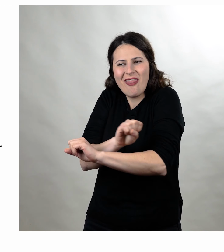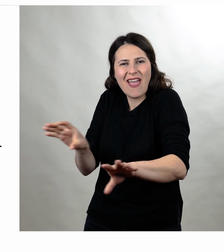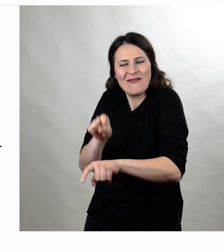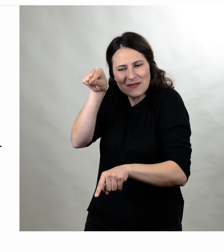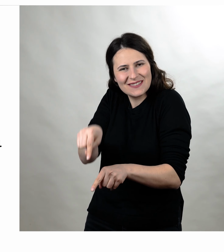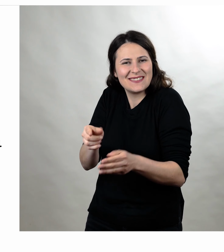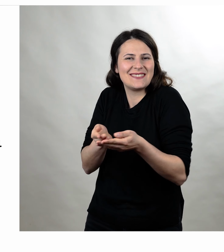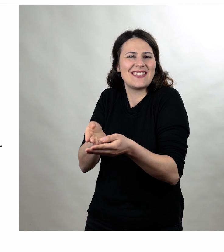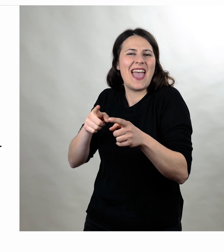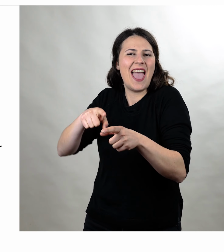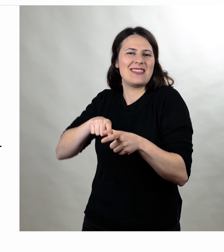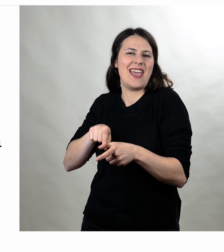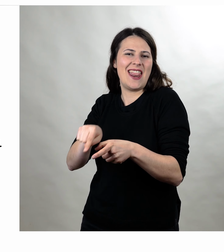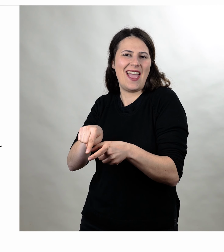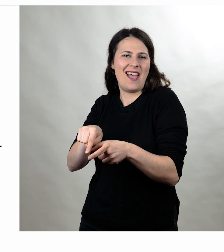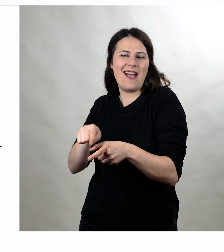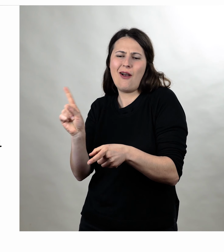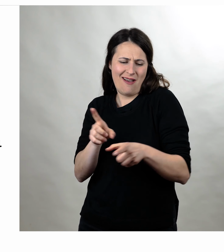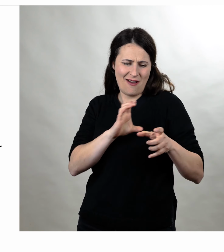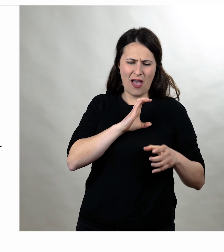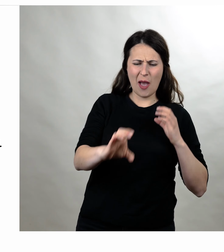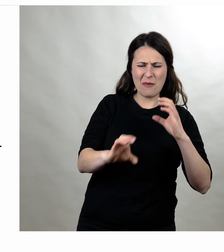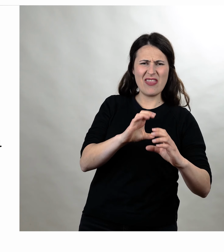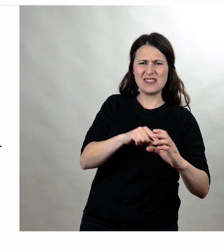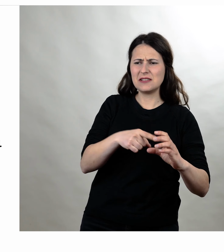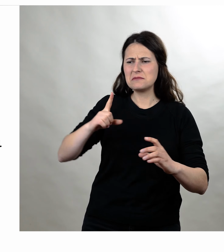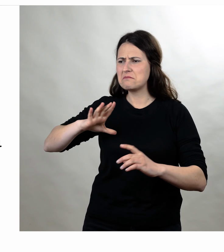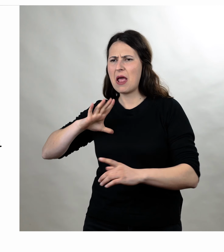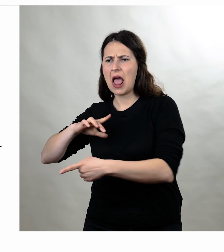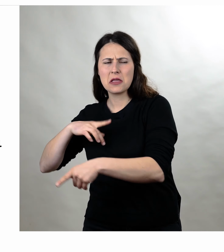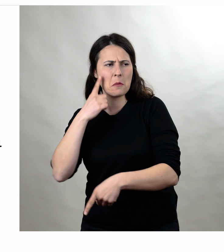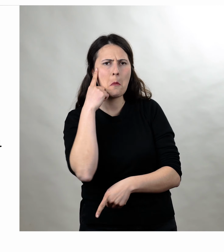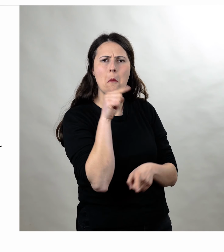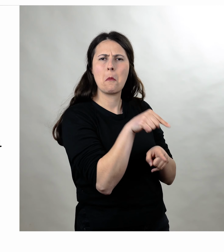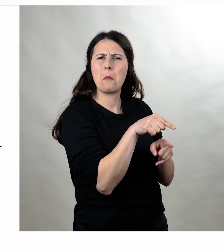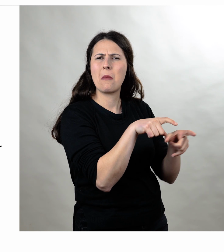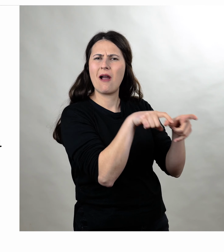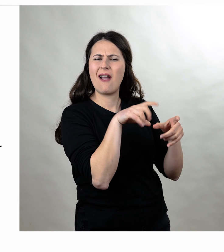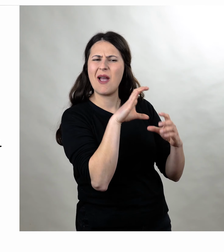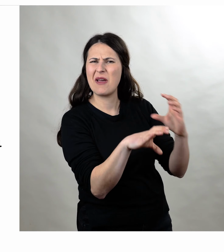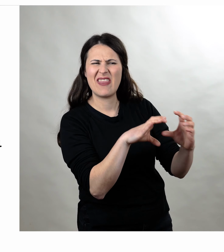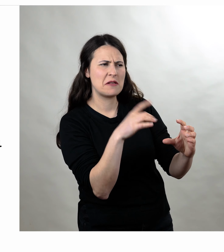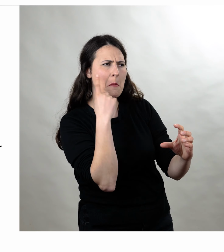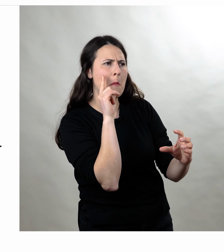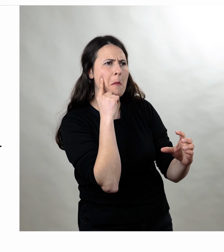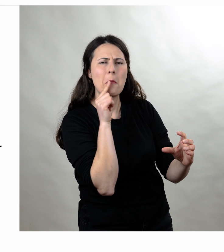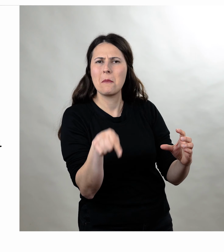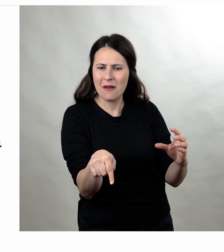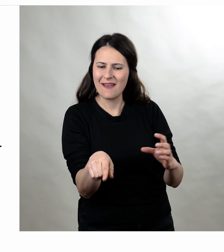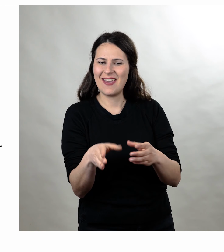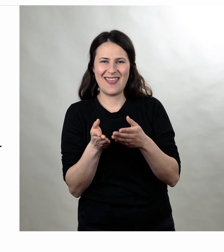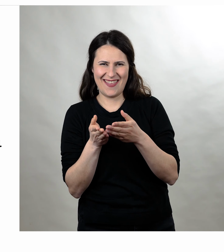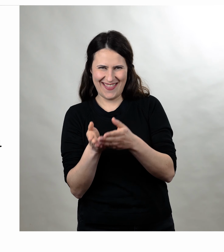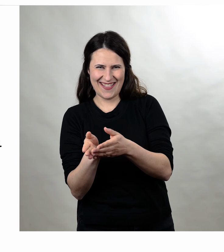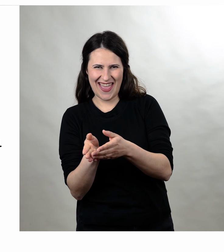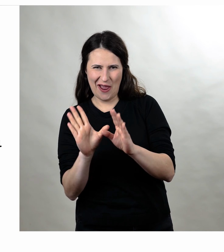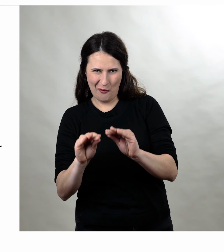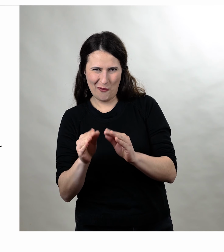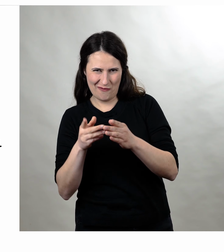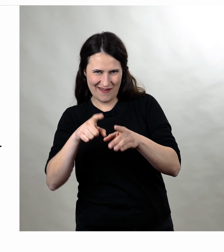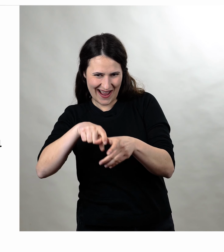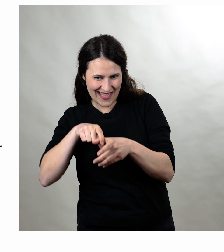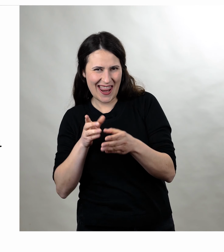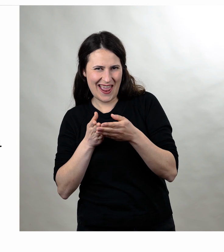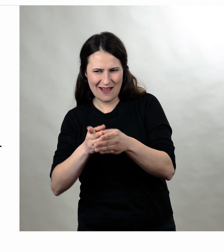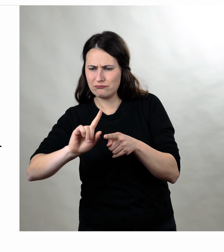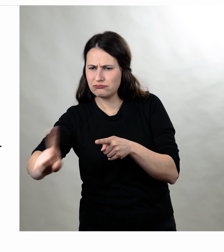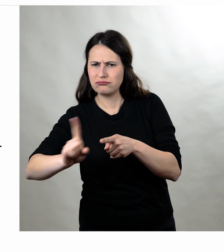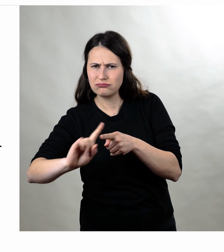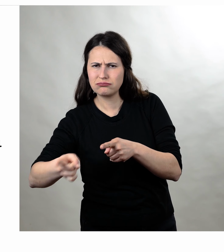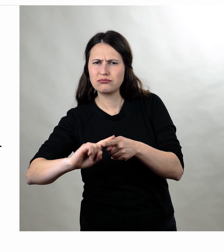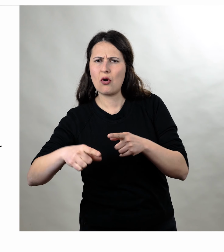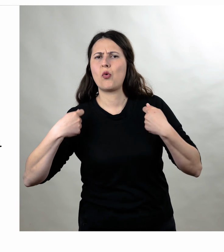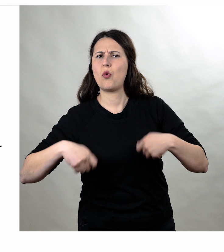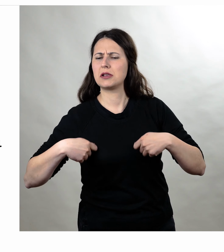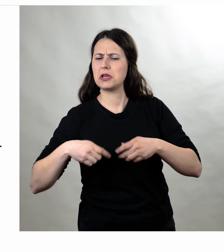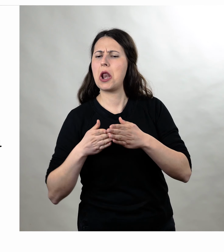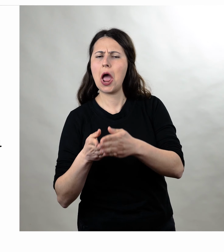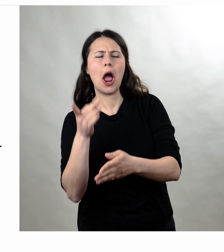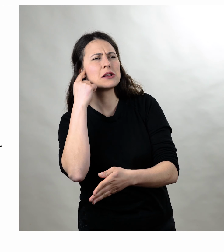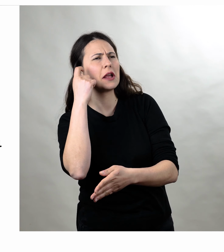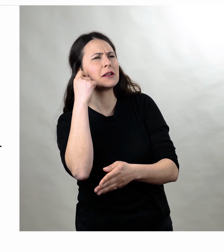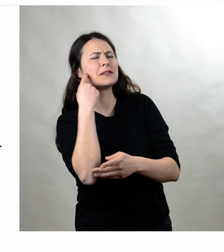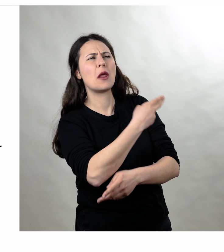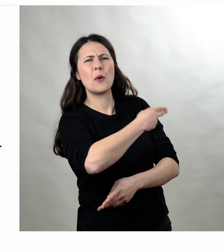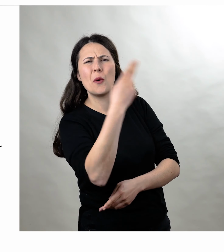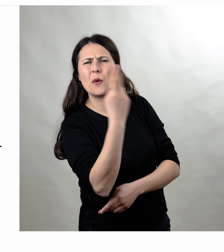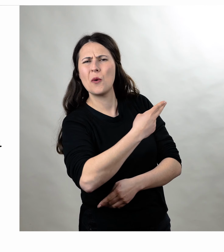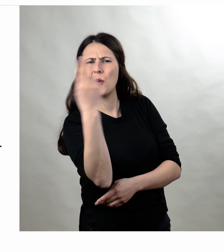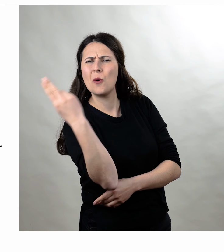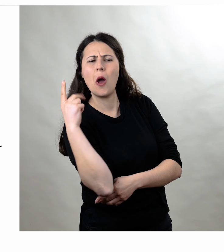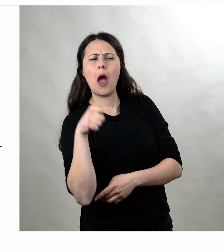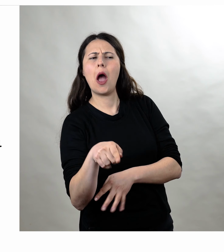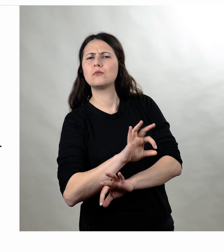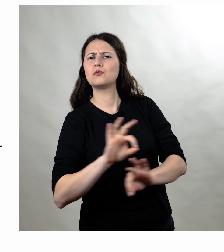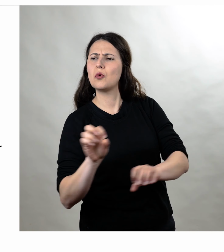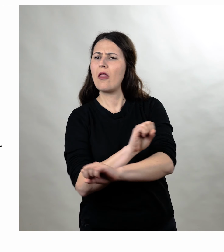Οι πελάτες γνωρίζουν την θυγατρική εταιρεία και όχι την επενδυτική εταιρεία.